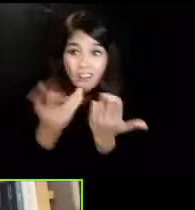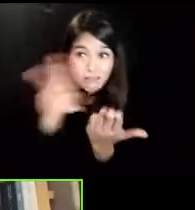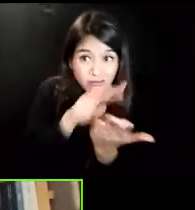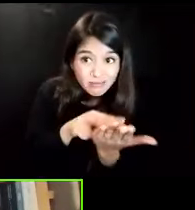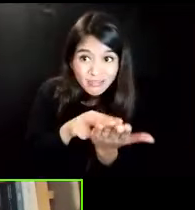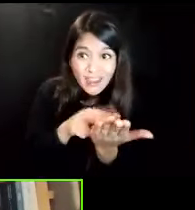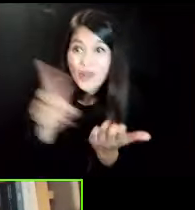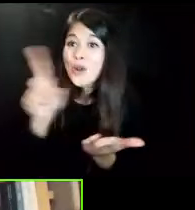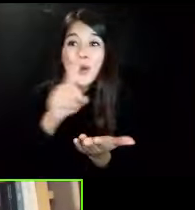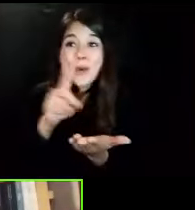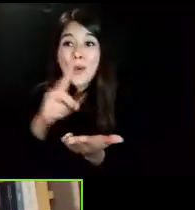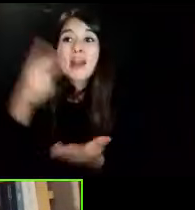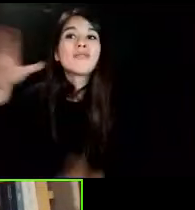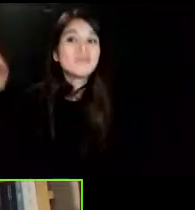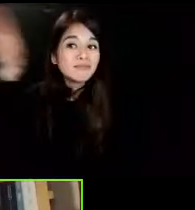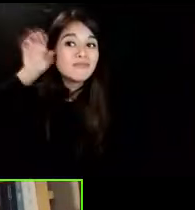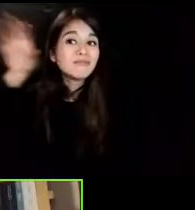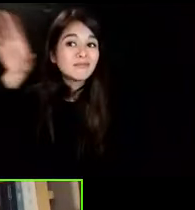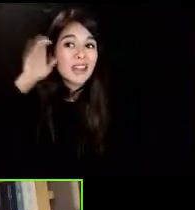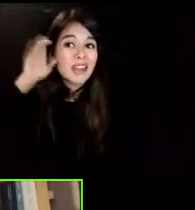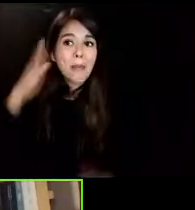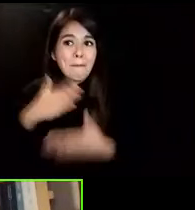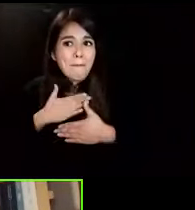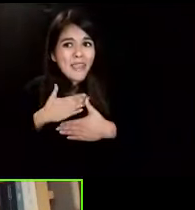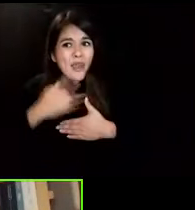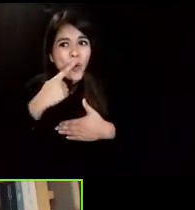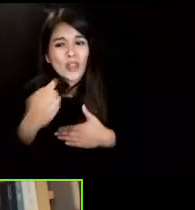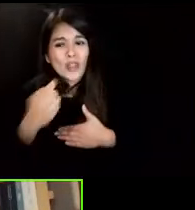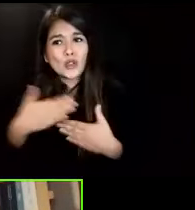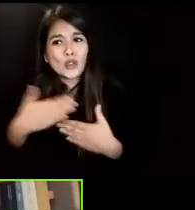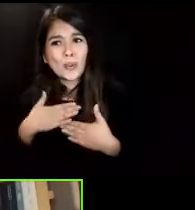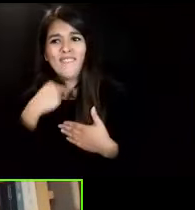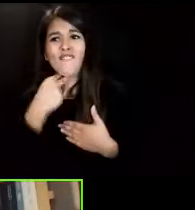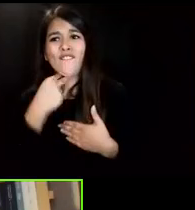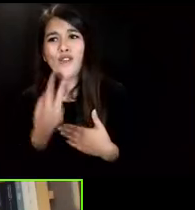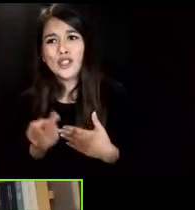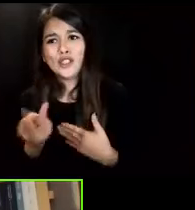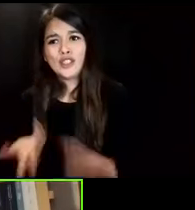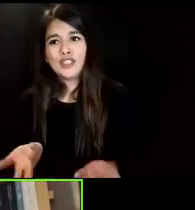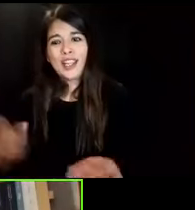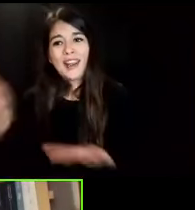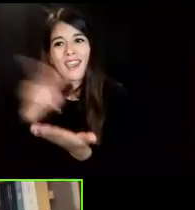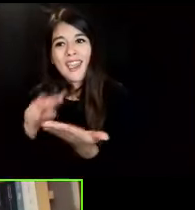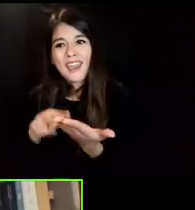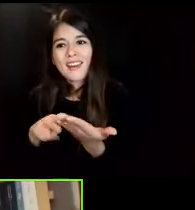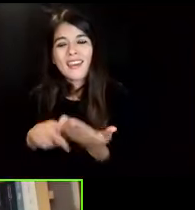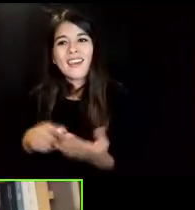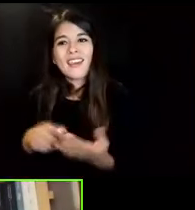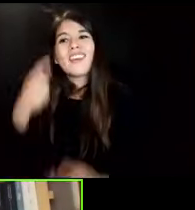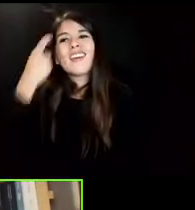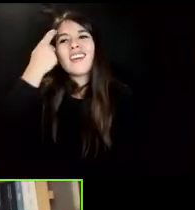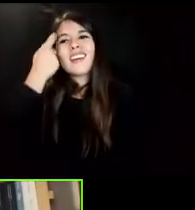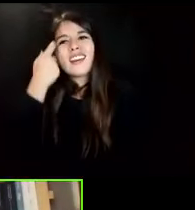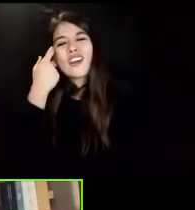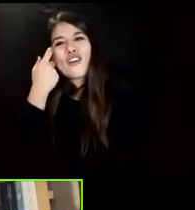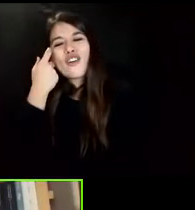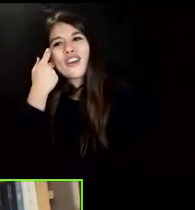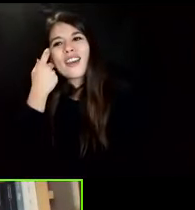cuento era incluso yo misma leyéndolo y creo que ahí hay algo hay un tesoro que